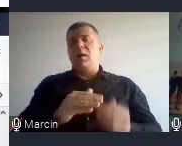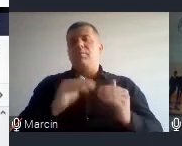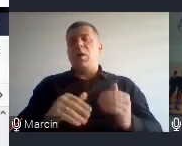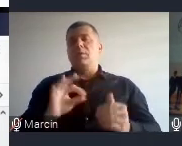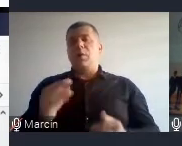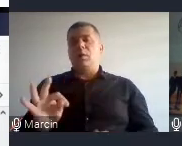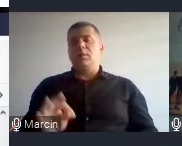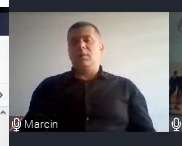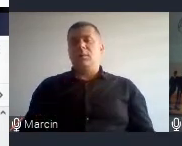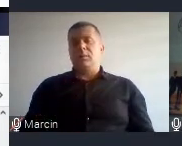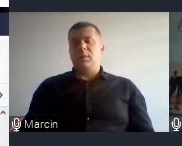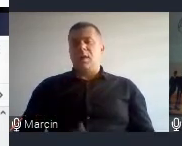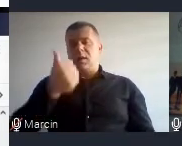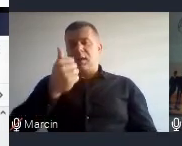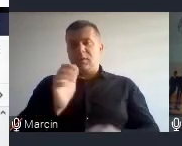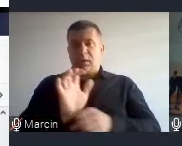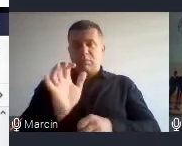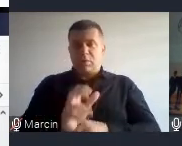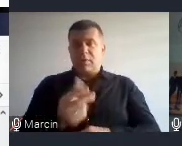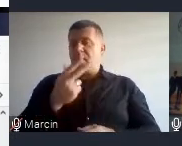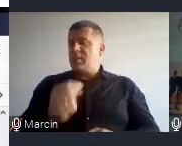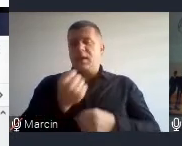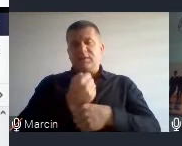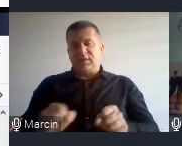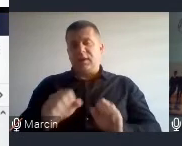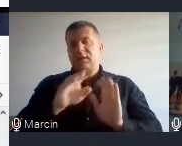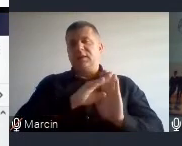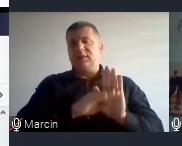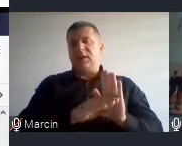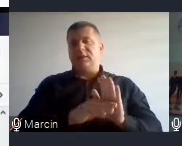Czyli tym sposobem jeden producent nie zwalnia z zasad z udzielania zamówień.